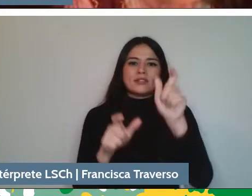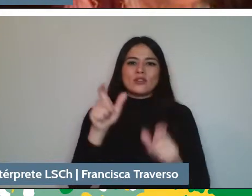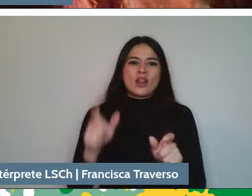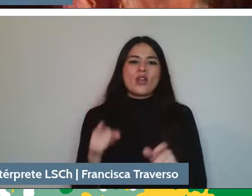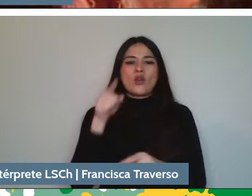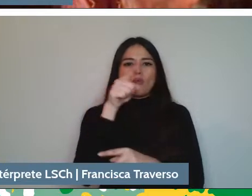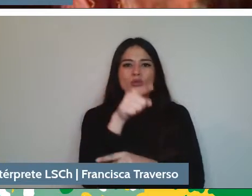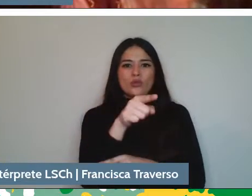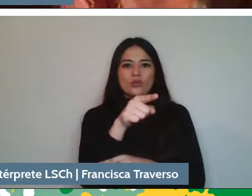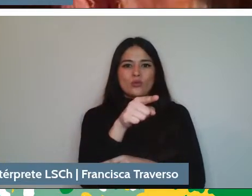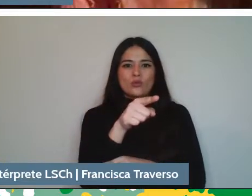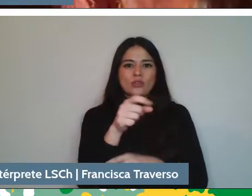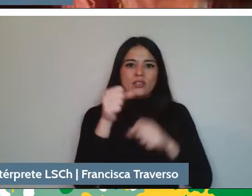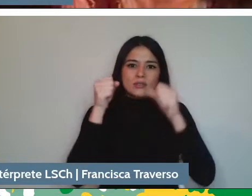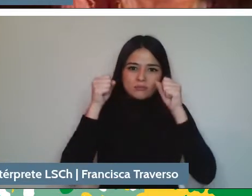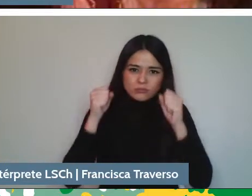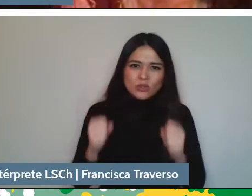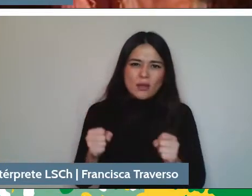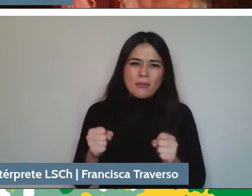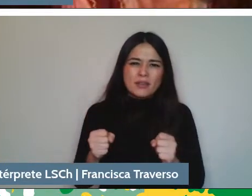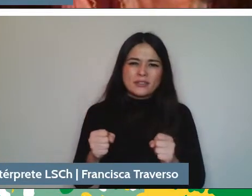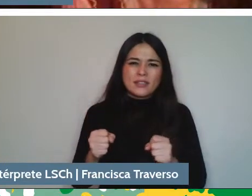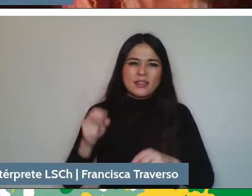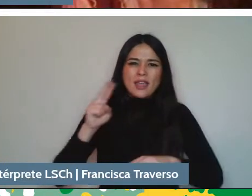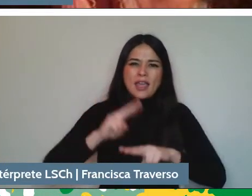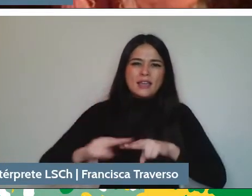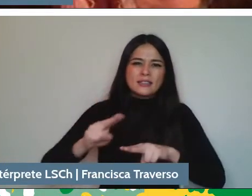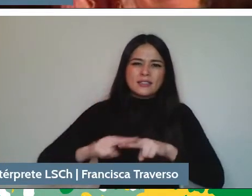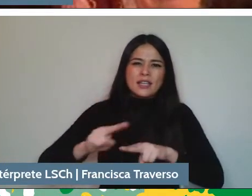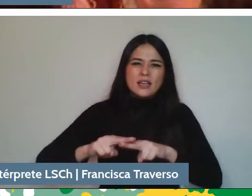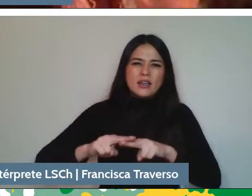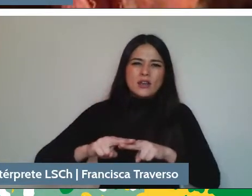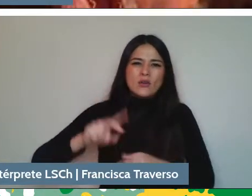que son capaces de hacer eso en un lugar donde todo está en contra.